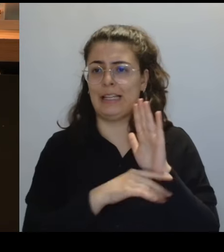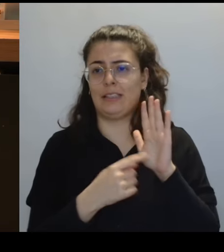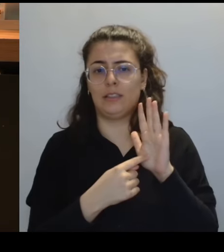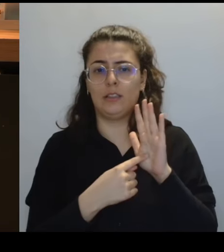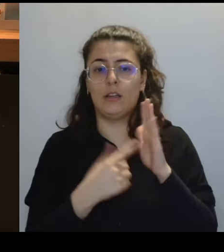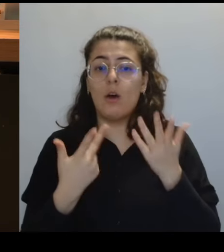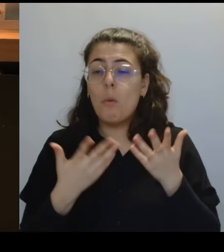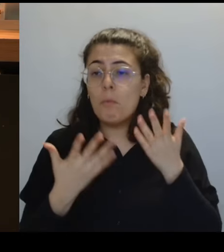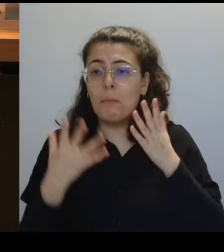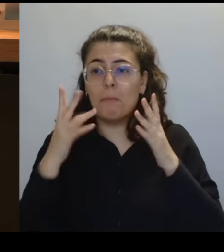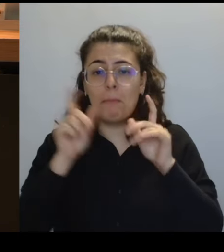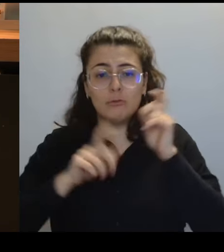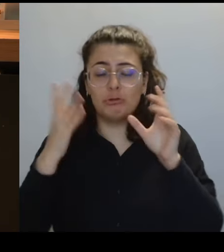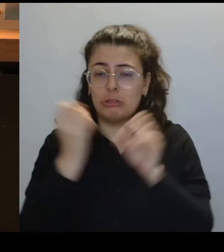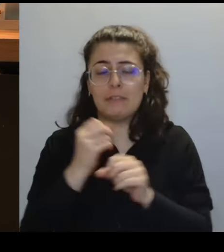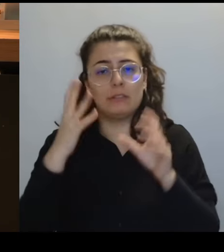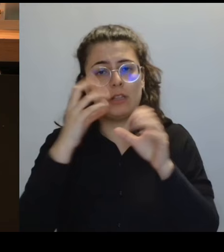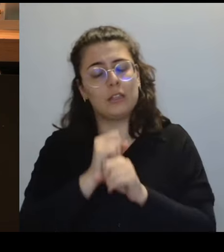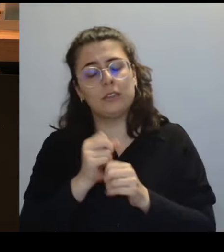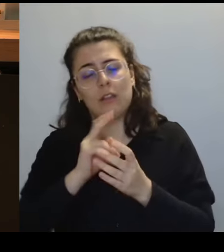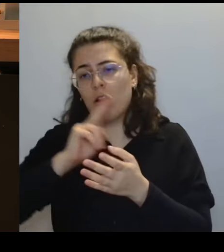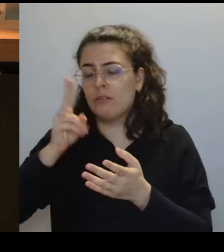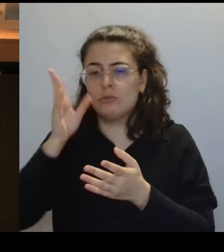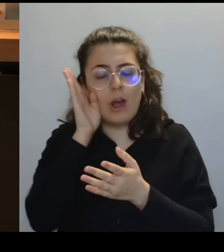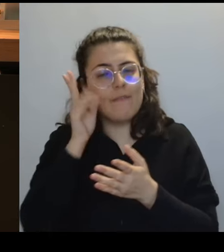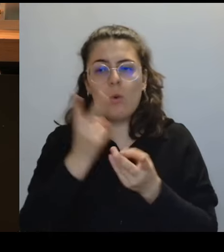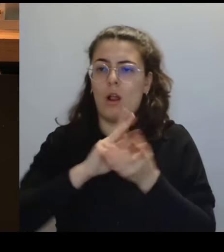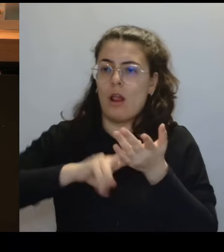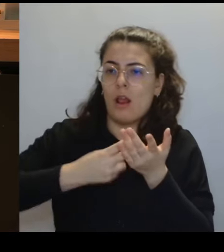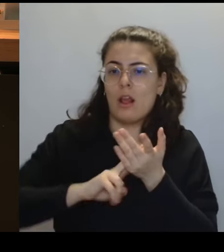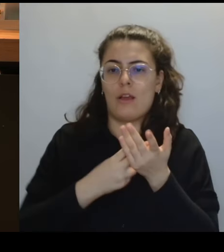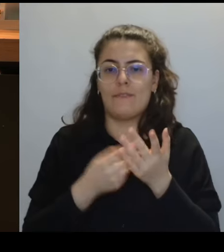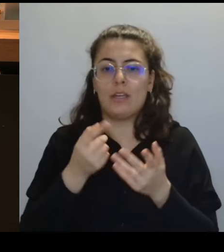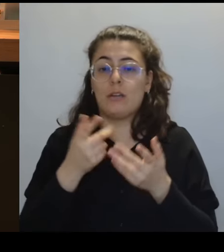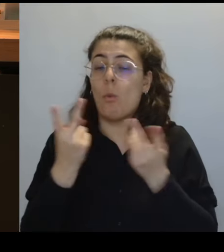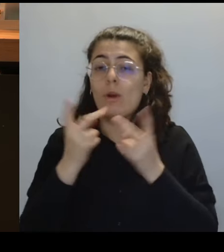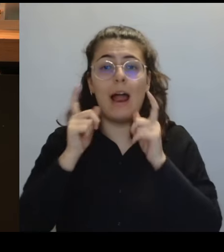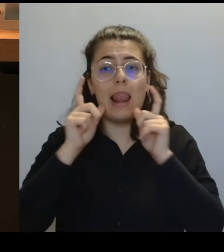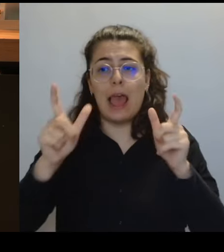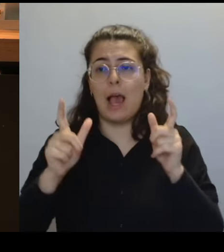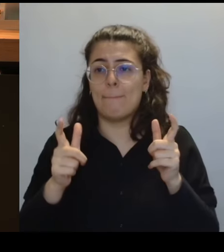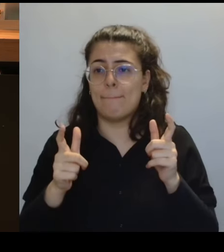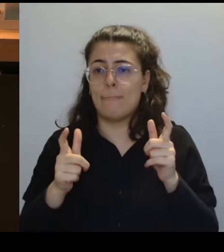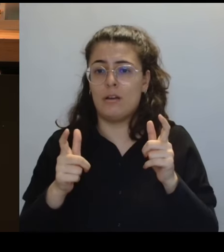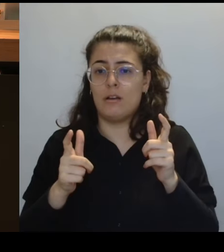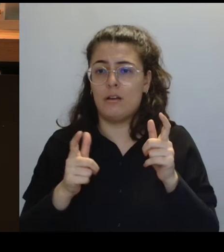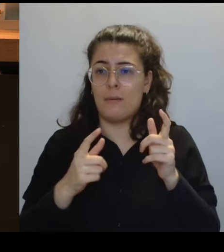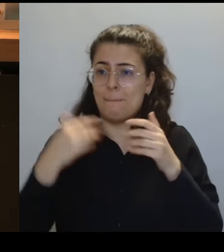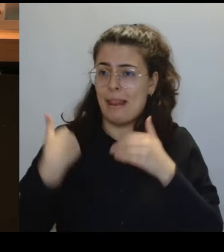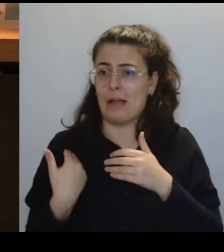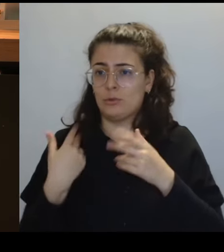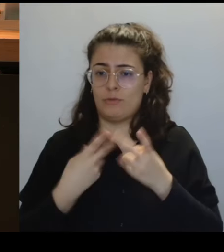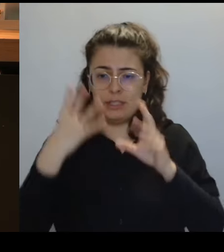gemessen in Dezibel so hoch ist, dass sich nachts kein Auge zu bekomme. Und die Wissenschaft, ich weiß, nicht für